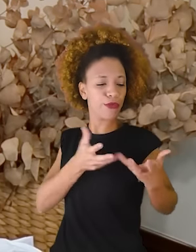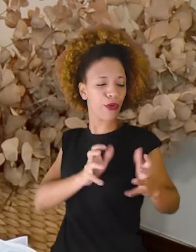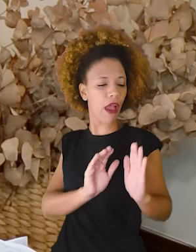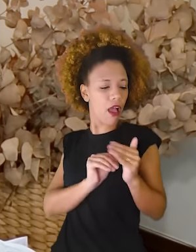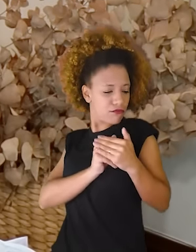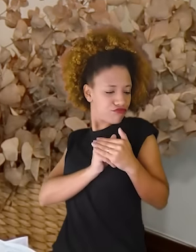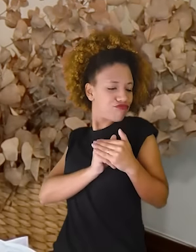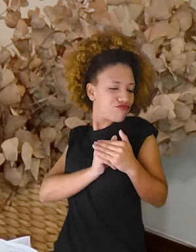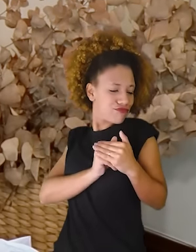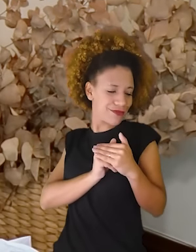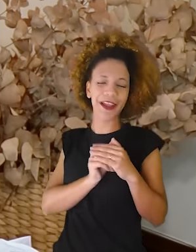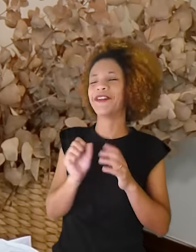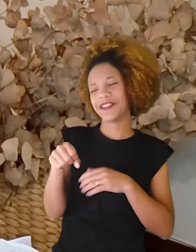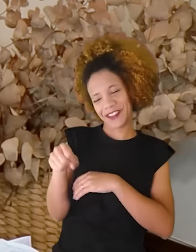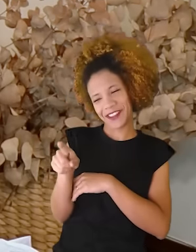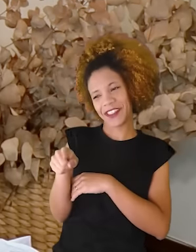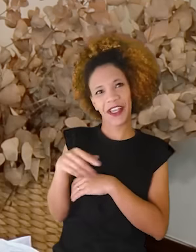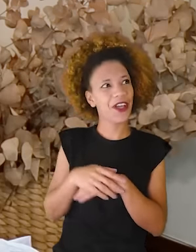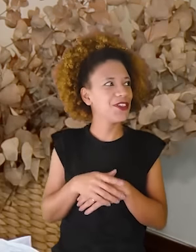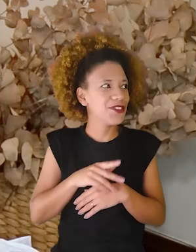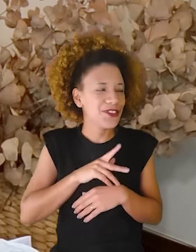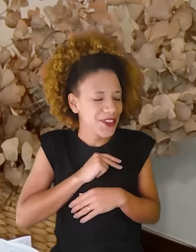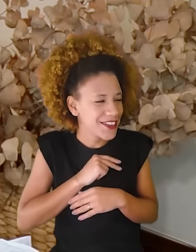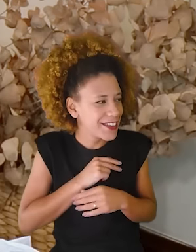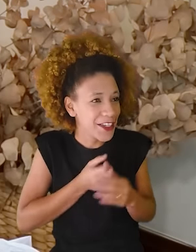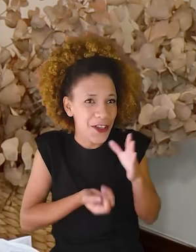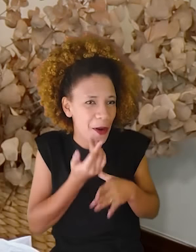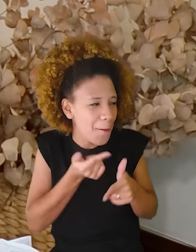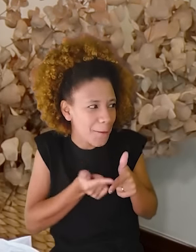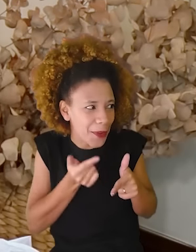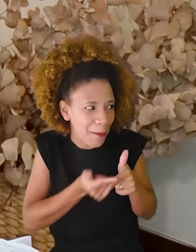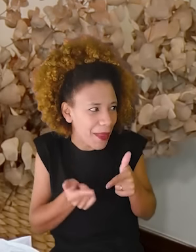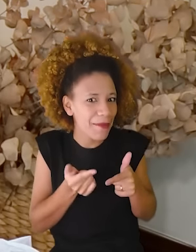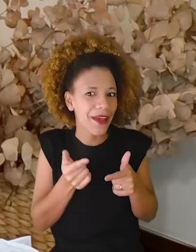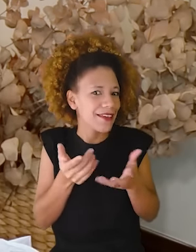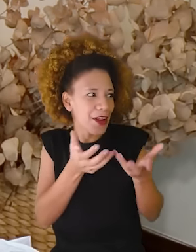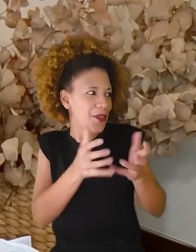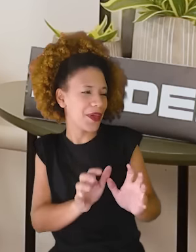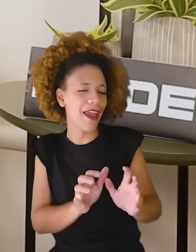[ __ ] você você criou um problema pro teu pai teu pai não queria o que você causou nele ex é ele não